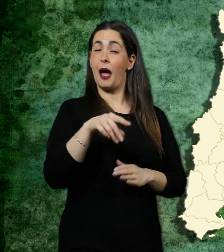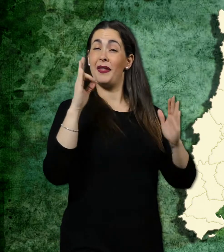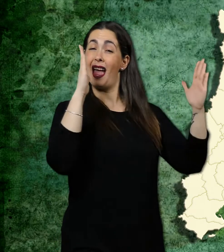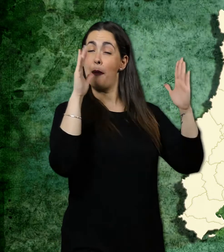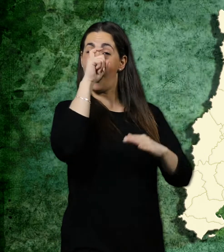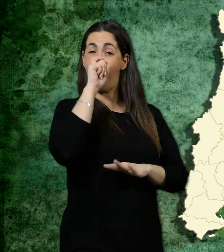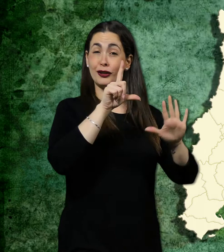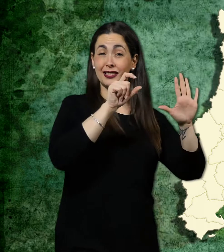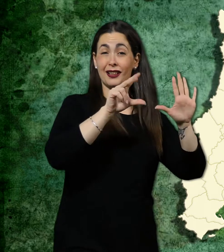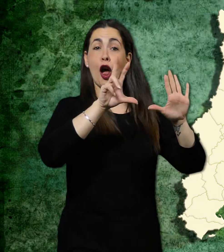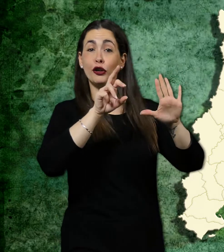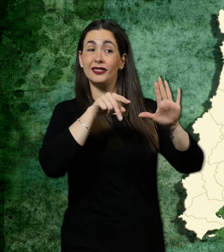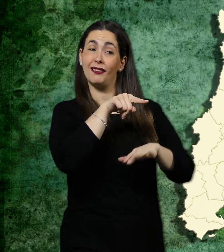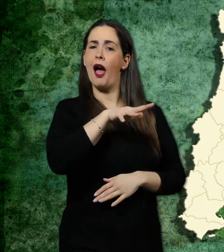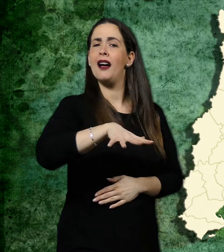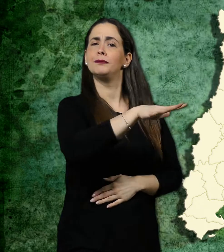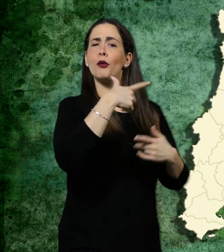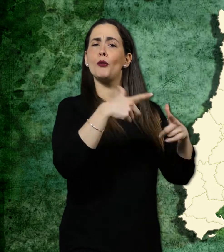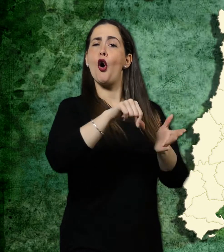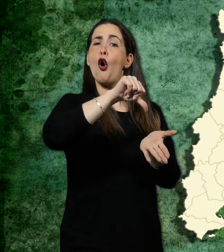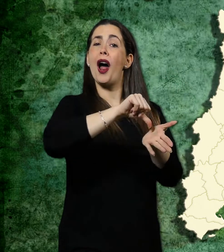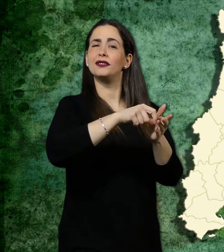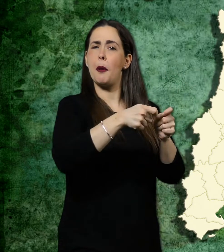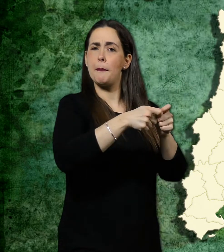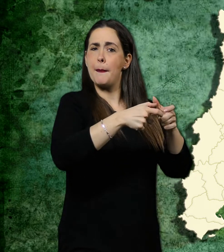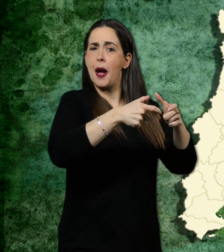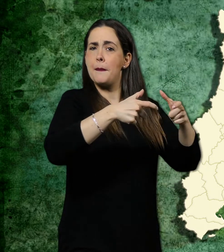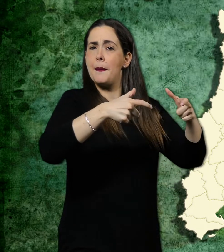i un espai de creixement urbanístic en la dècada dels 60 i 70,